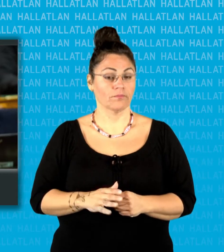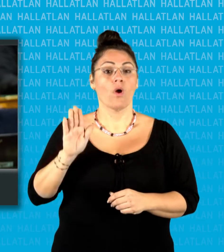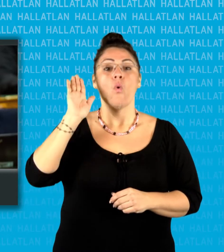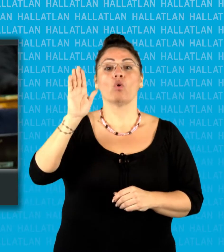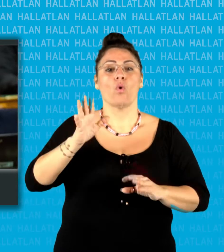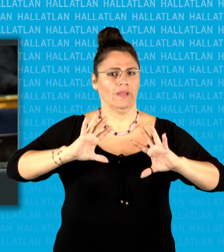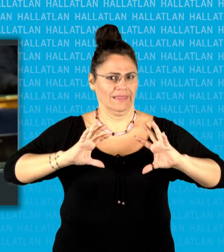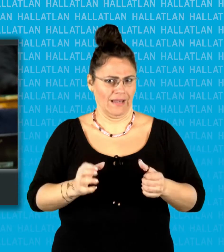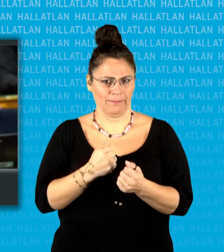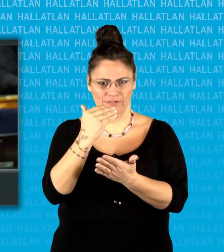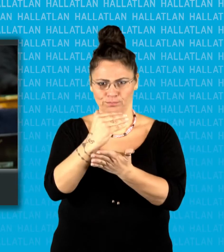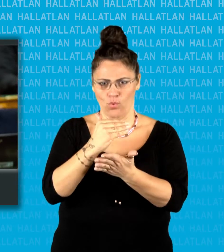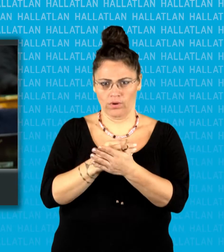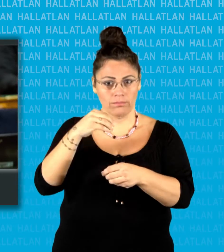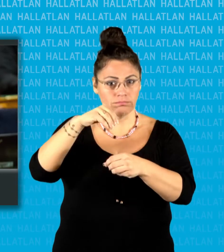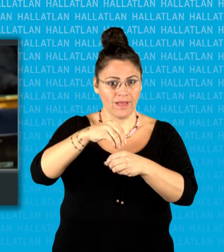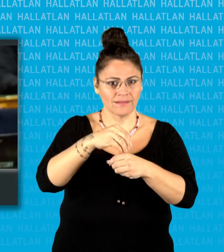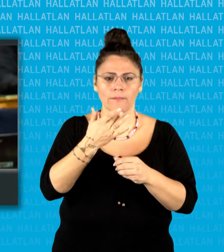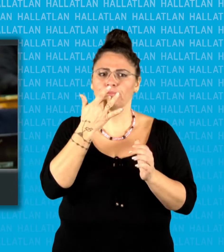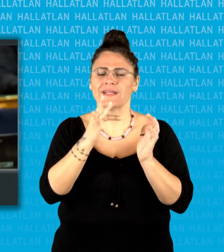Otthonteremtési Program olyan elemein túl